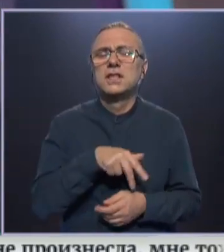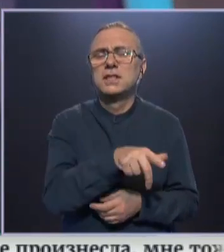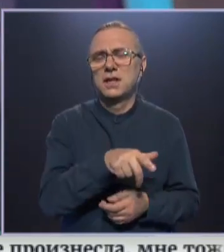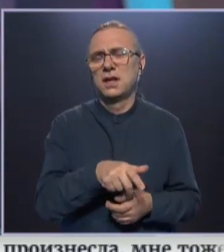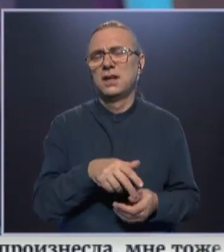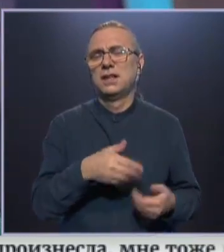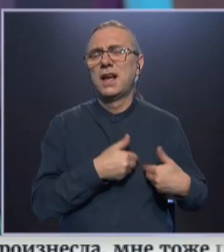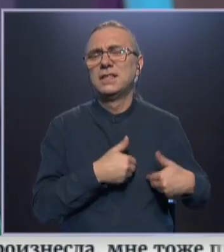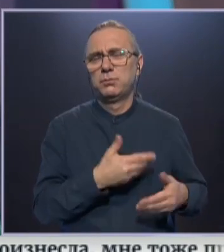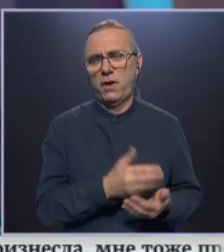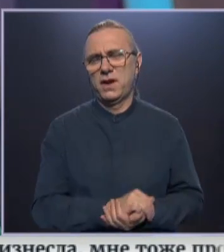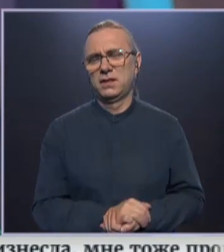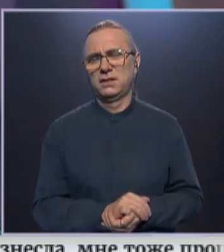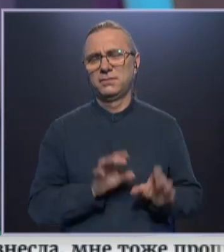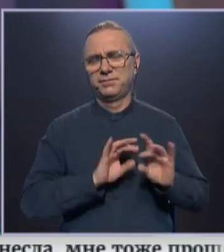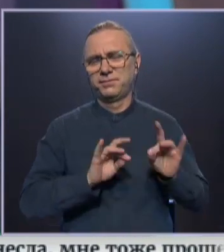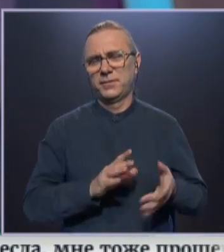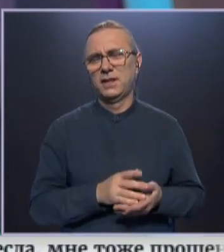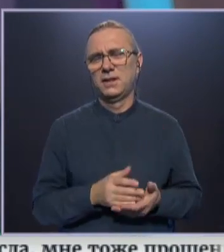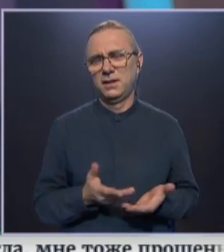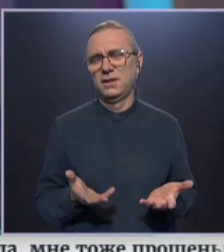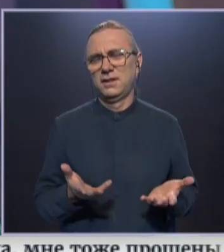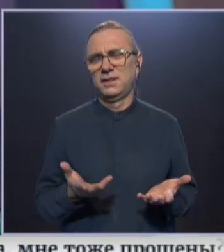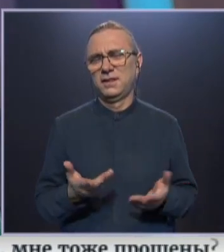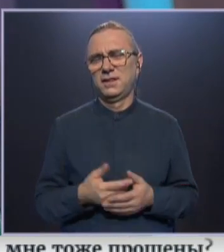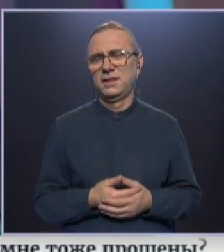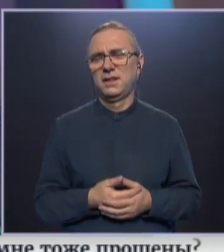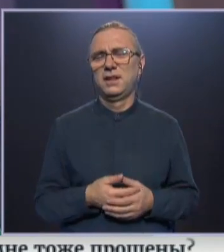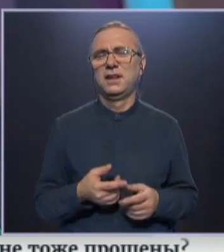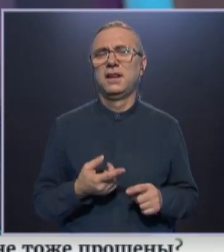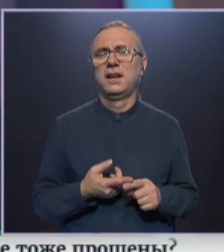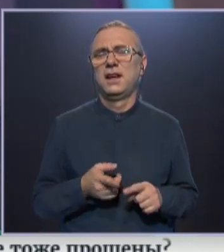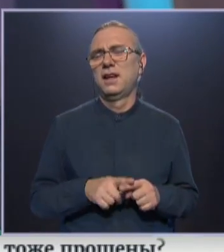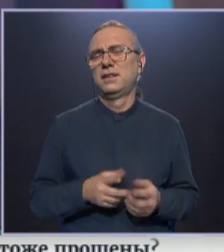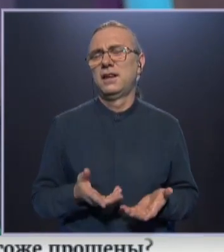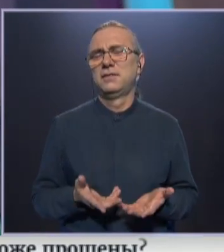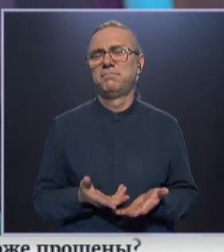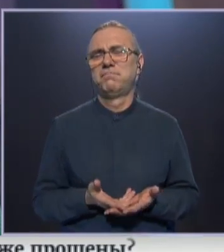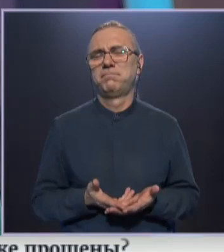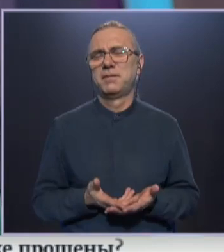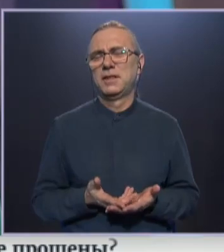является для человека главной причиной всякого без всяких